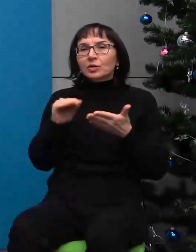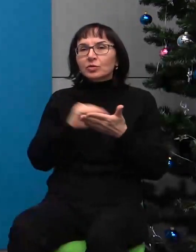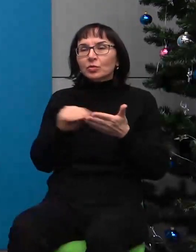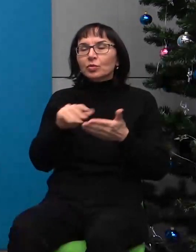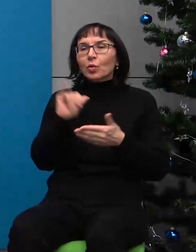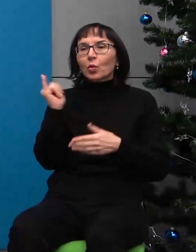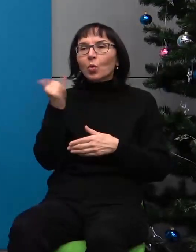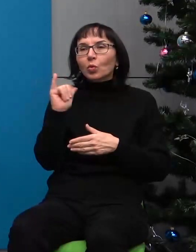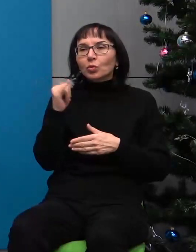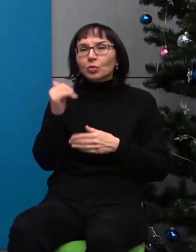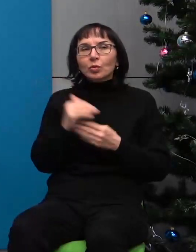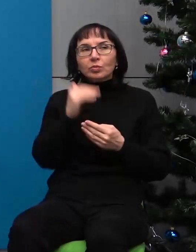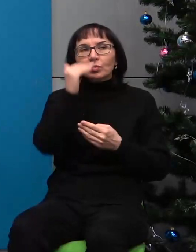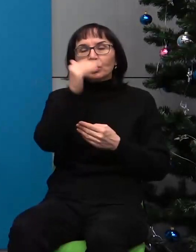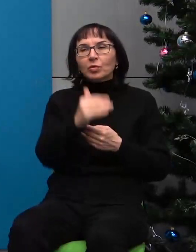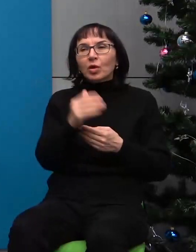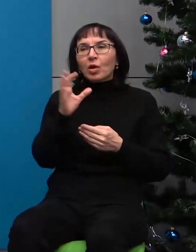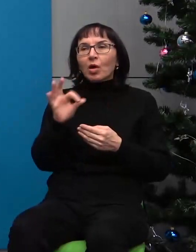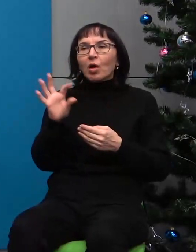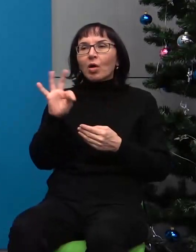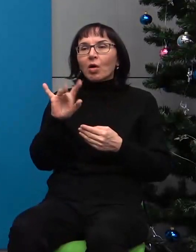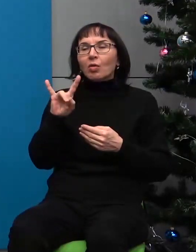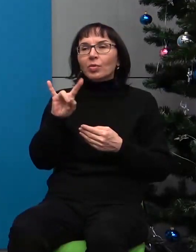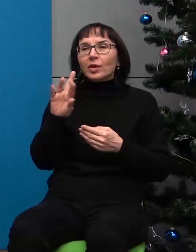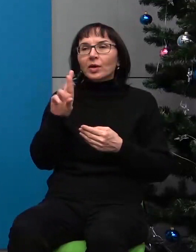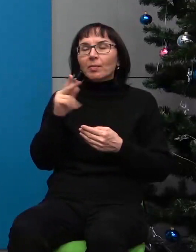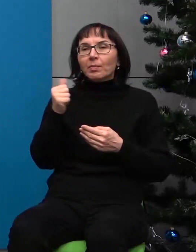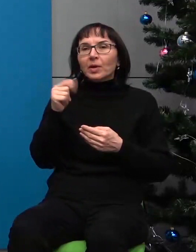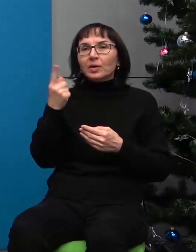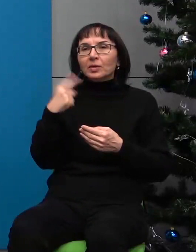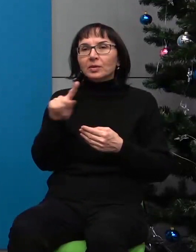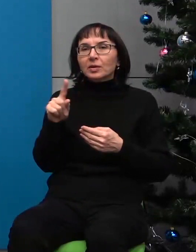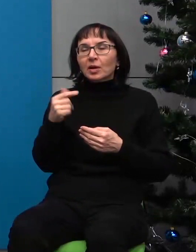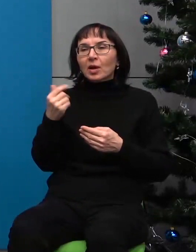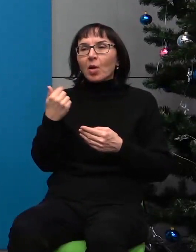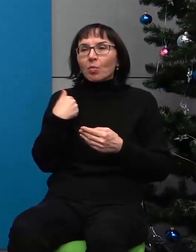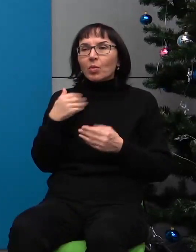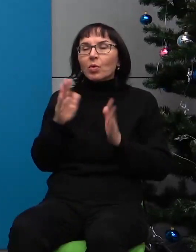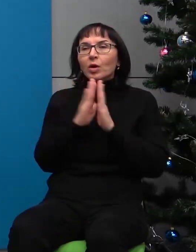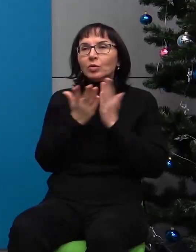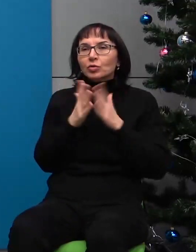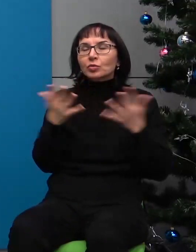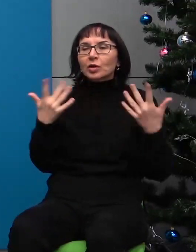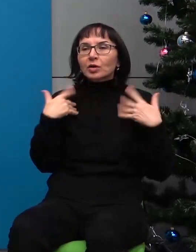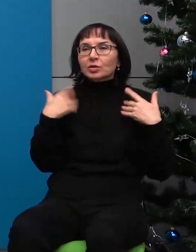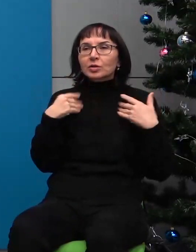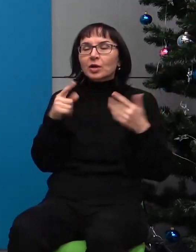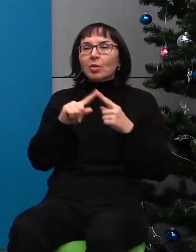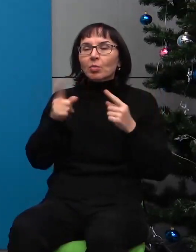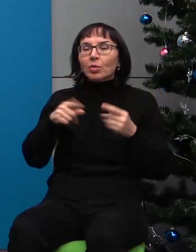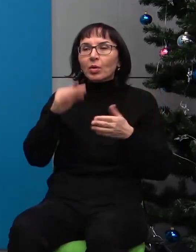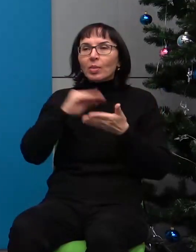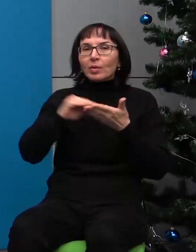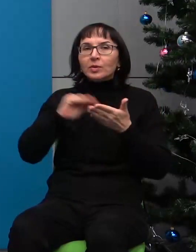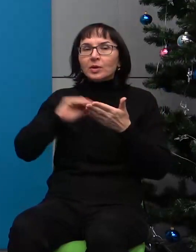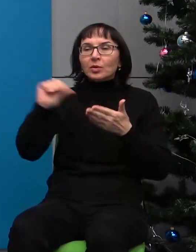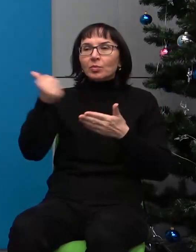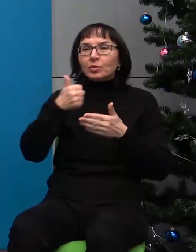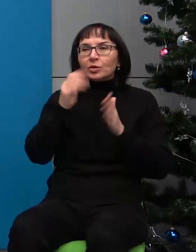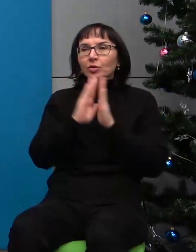która z tyłu leży o Trymandzie. To miała być moja książka życia, ponieważ po napisaniu tej pierwszej książki znalazłem 100 razy więcej artykułów